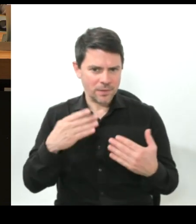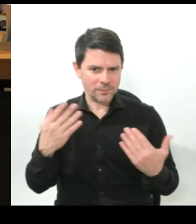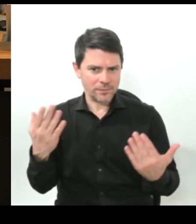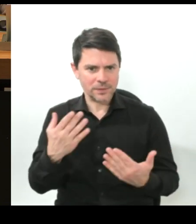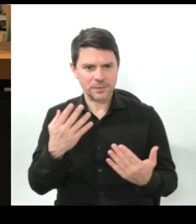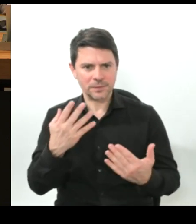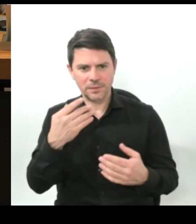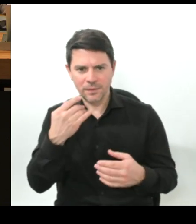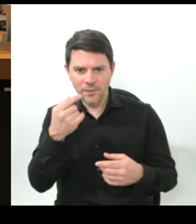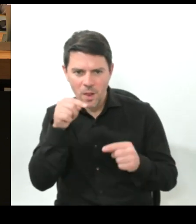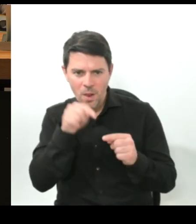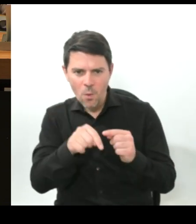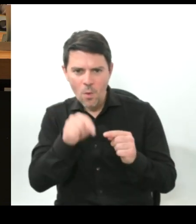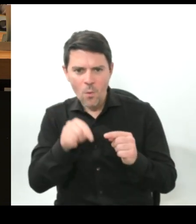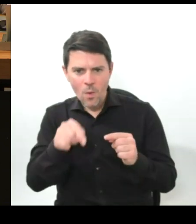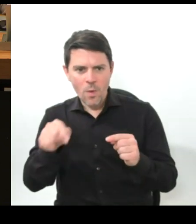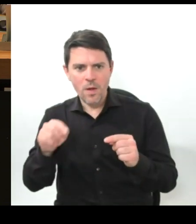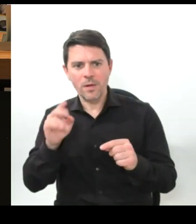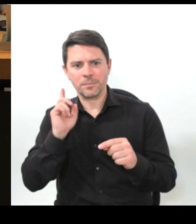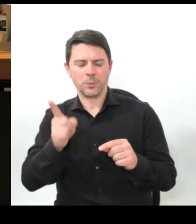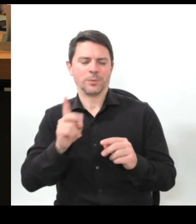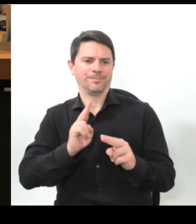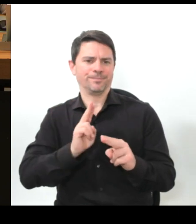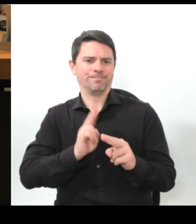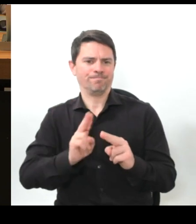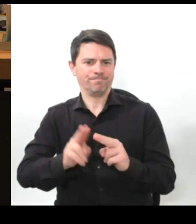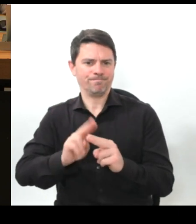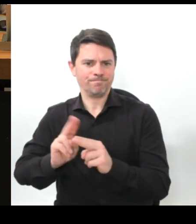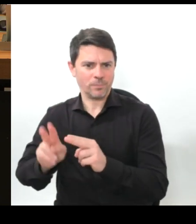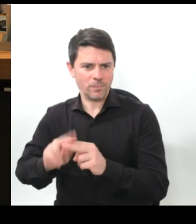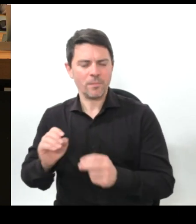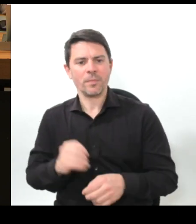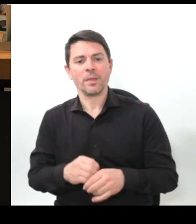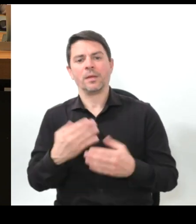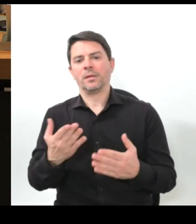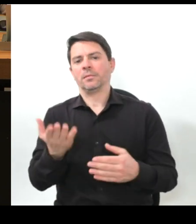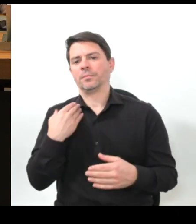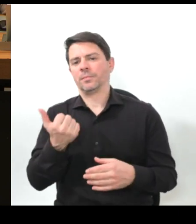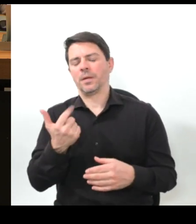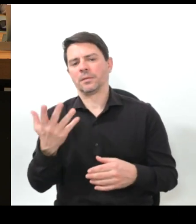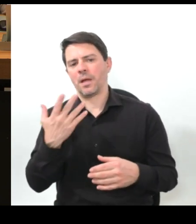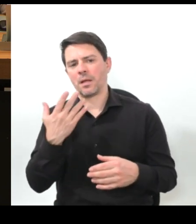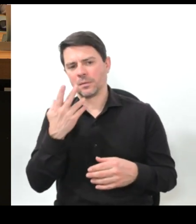Und das ist das Problem damit der Bürgerin und Bürger in Berlin und das Können wir so nicht wollen. Meine Damen und meine Herren! (Beifall)